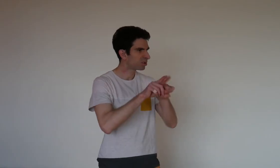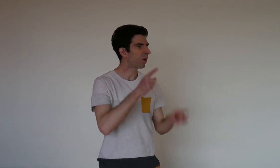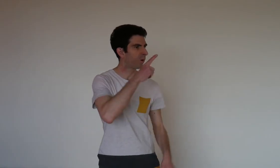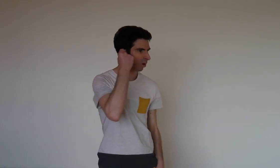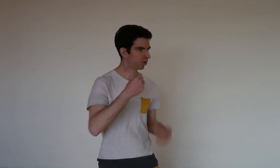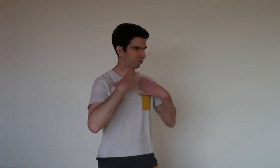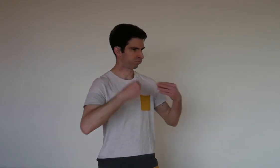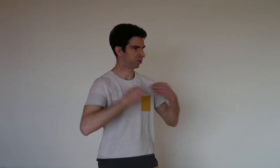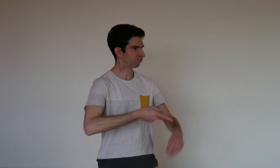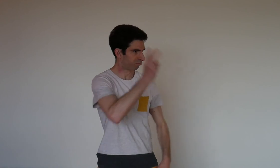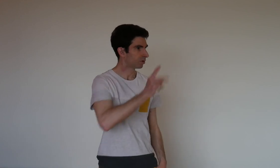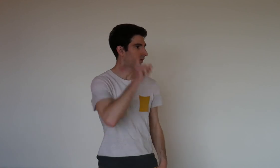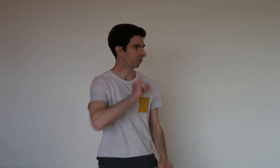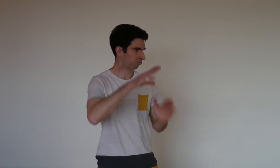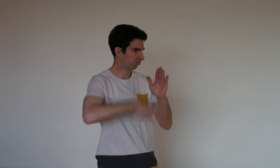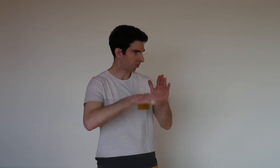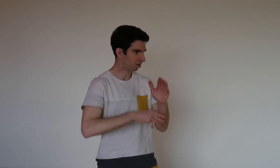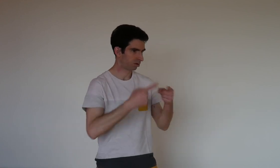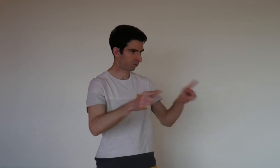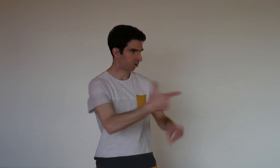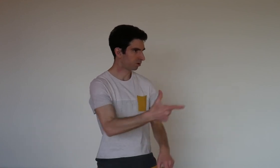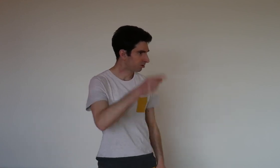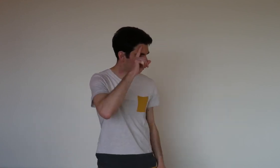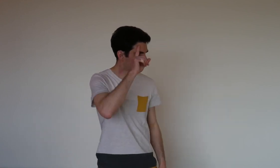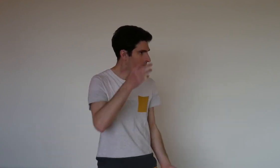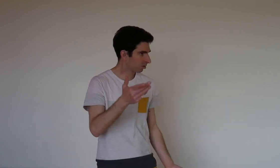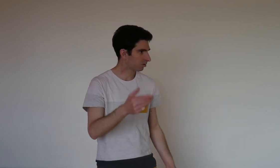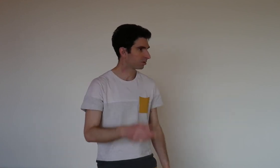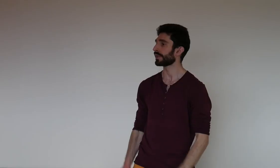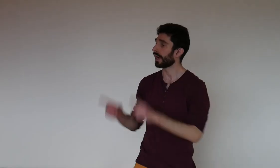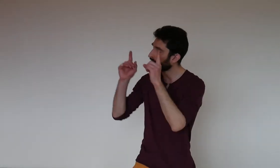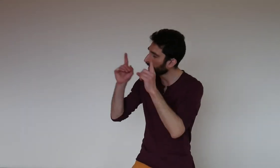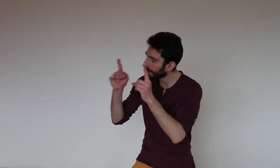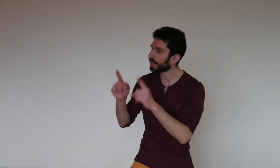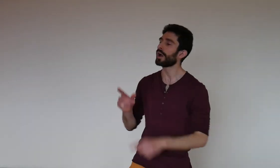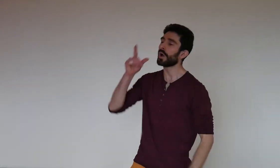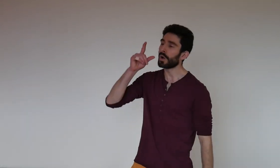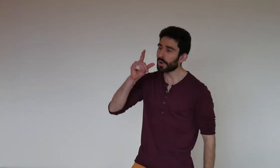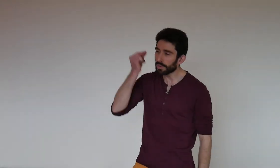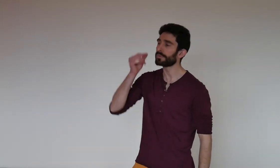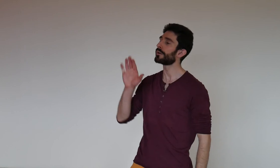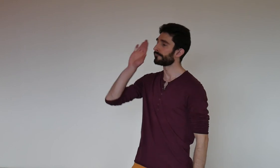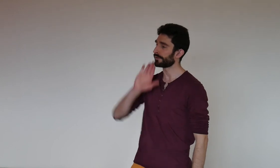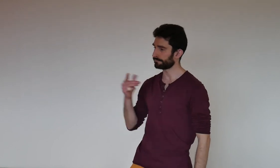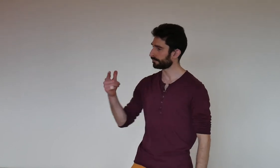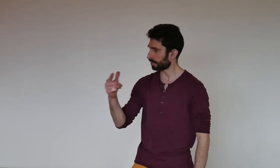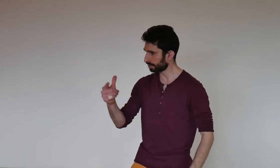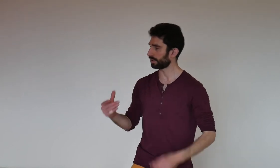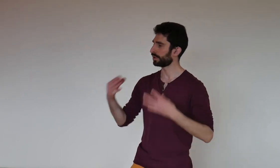Aussi, les hommes ont plus de poils que les femmes. Pourquoi cette différence ? Les hommes et les femmes